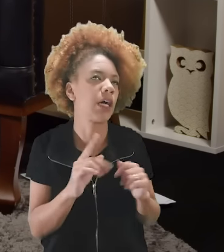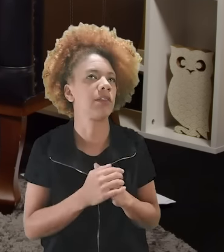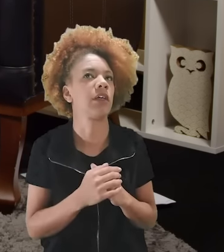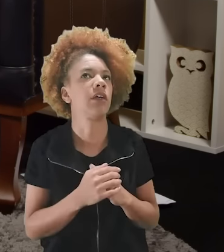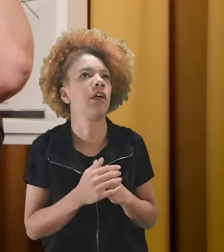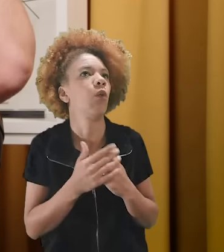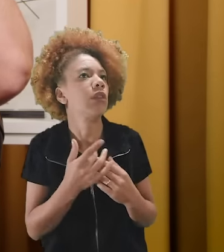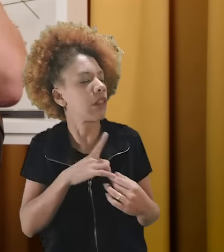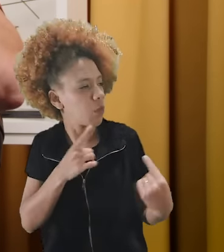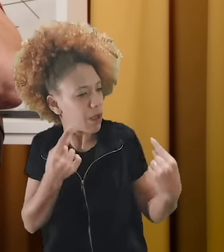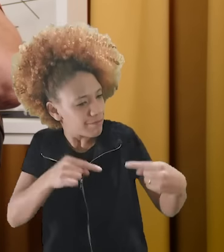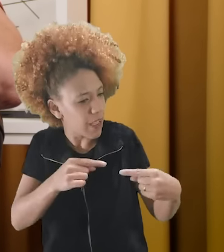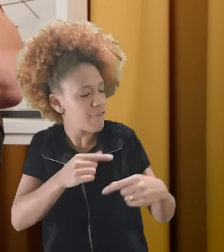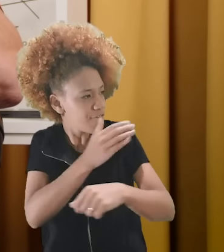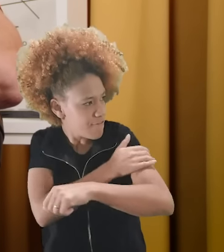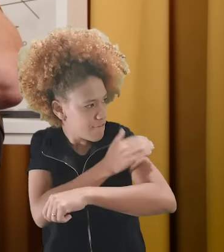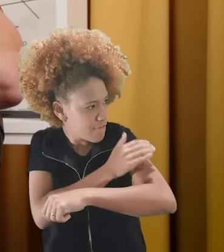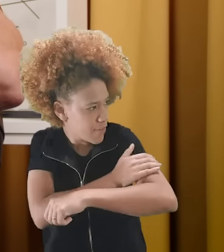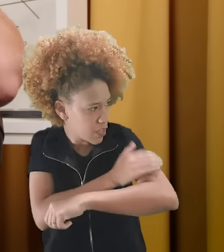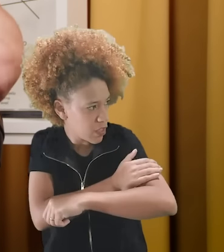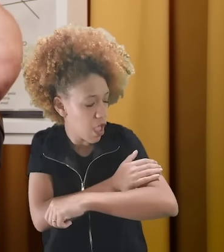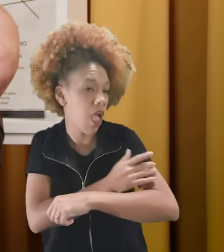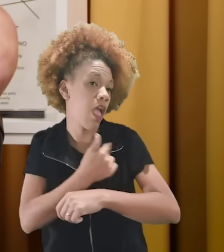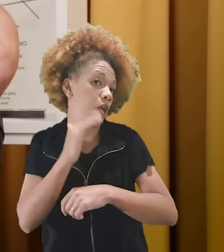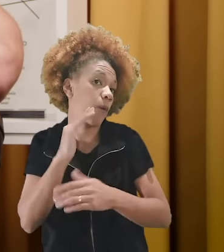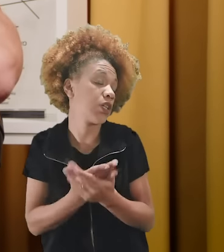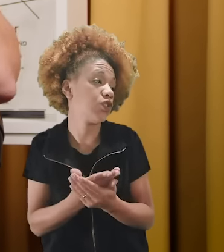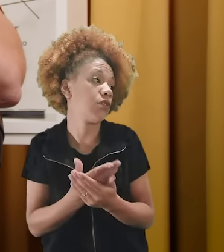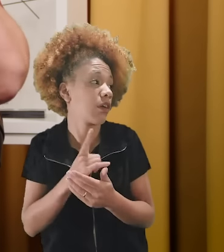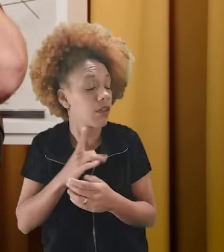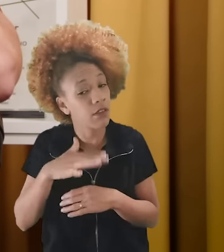assim quando você vê uma competição física eu acredito que tem lugares que o homem tem uma